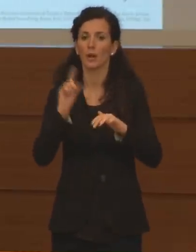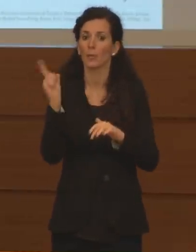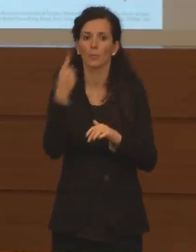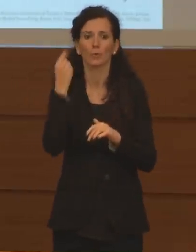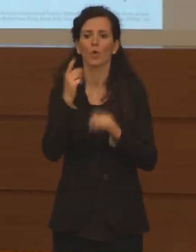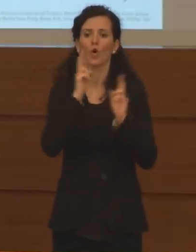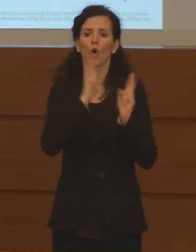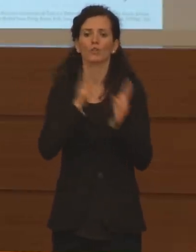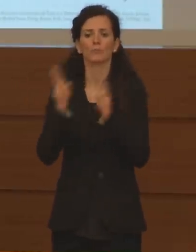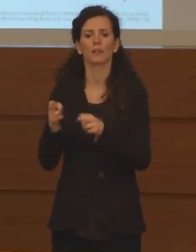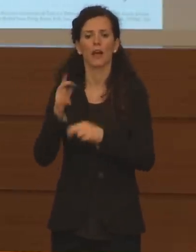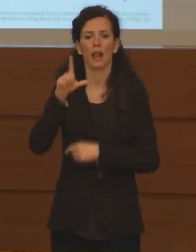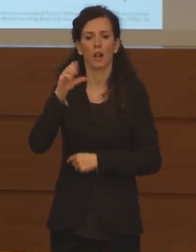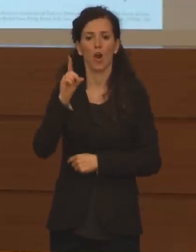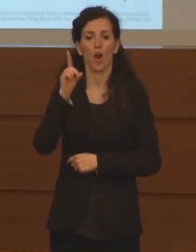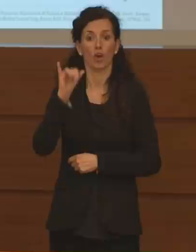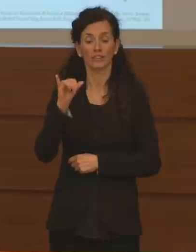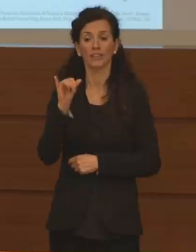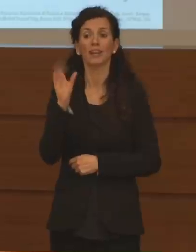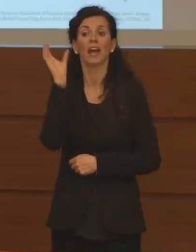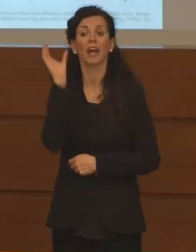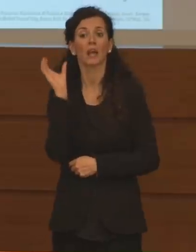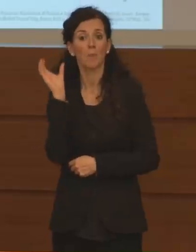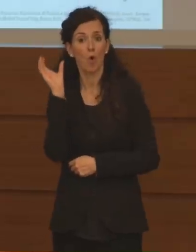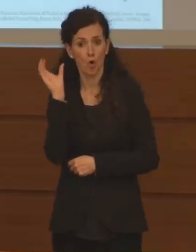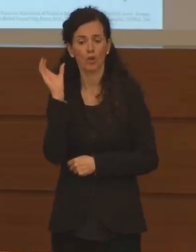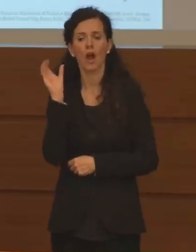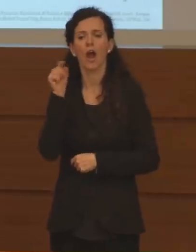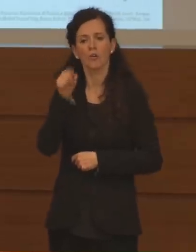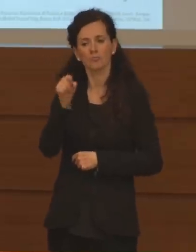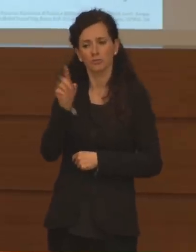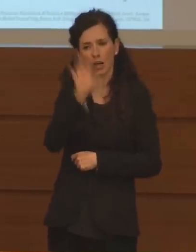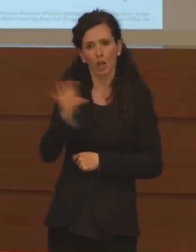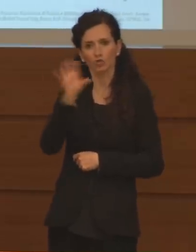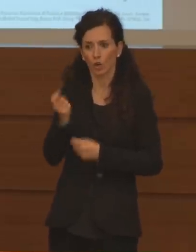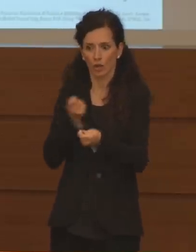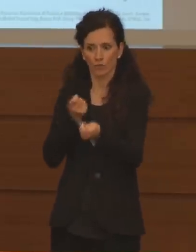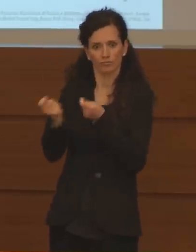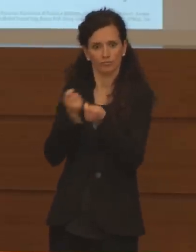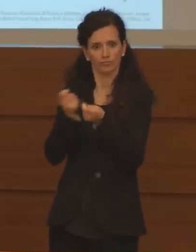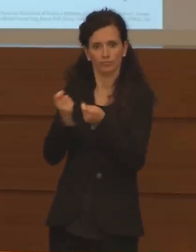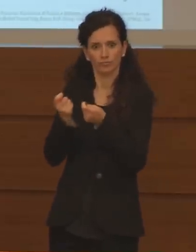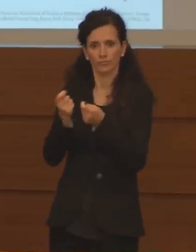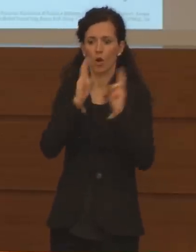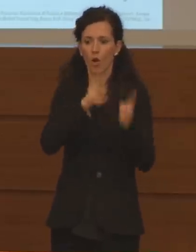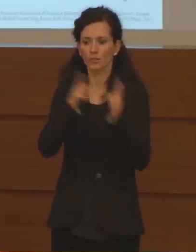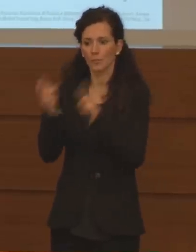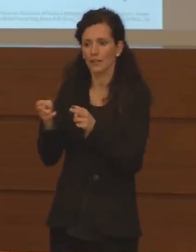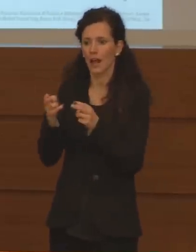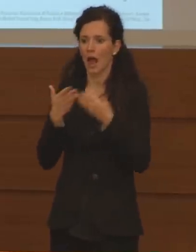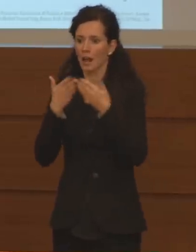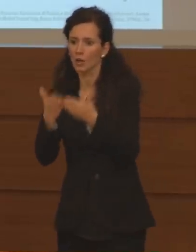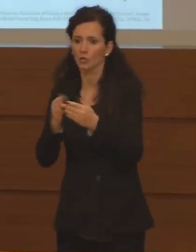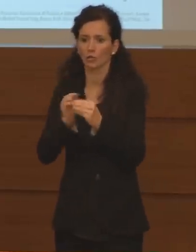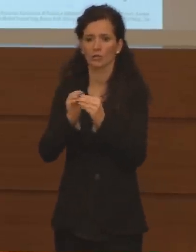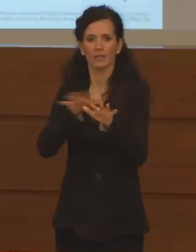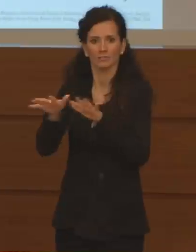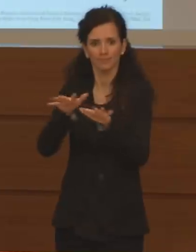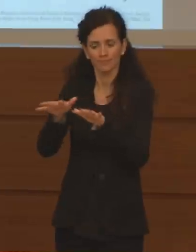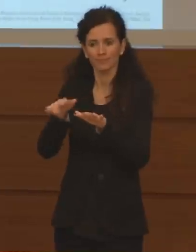e li sta gestendo la regione, non ci sono state segnalate criticità di sorta e